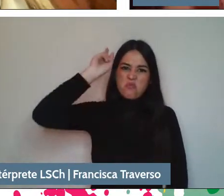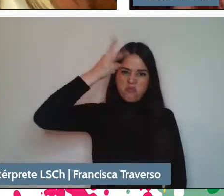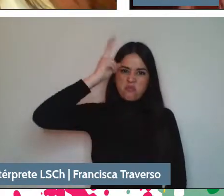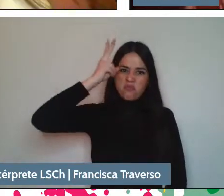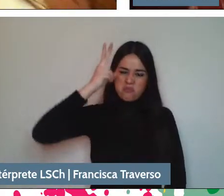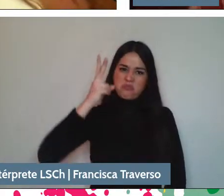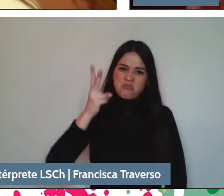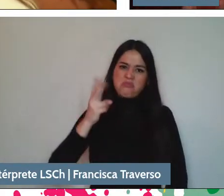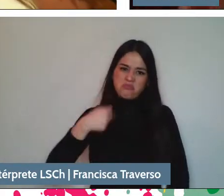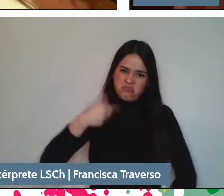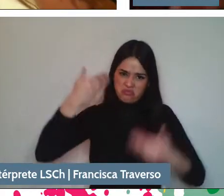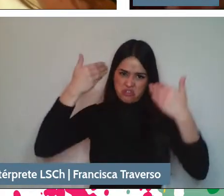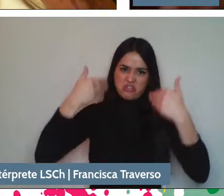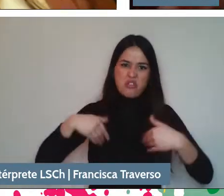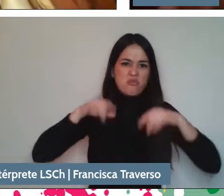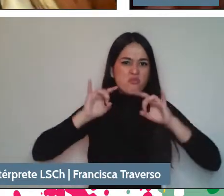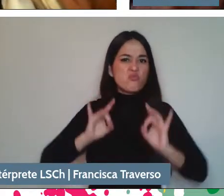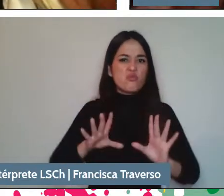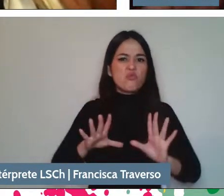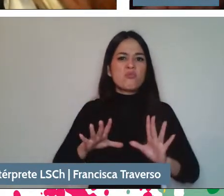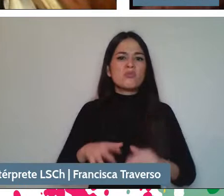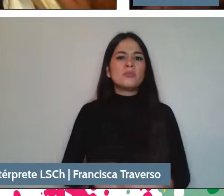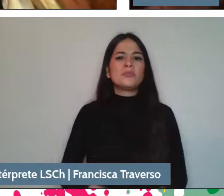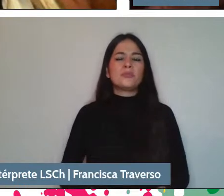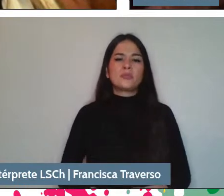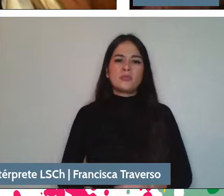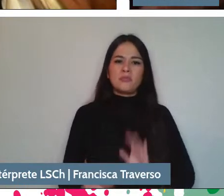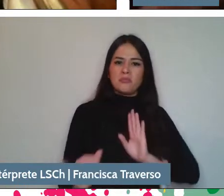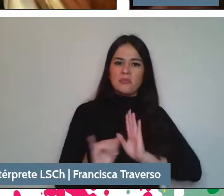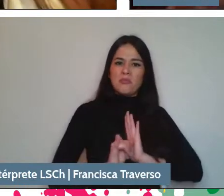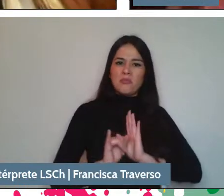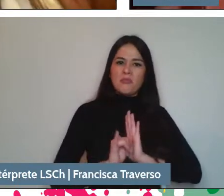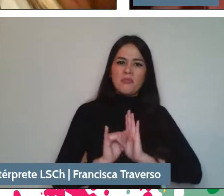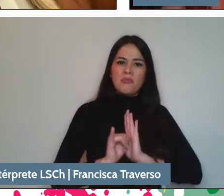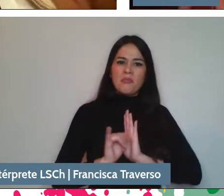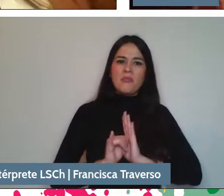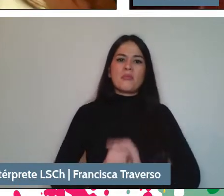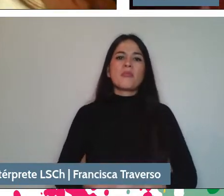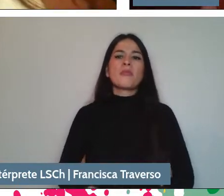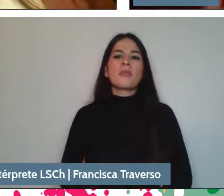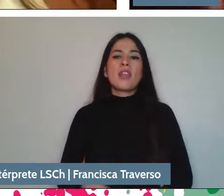Y también algo que yo viendo, habiendo visto tu performance